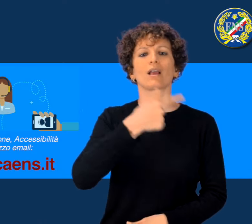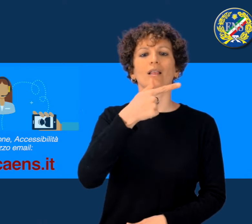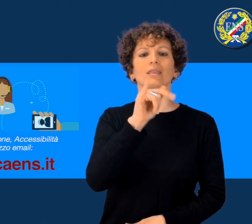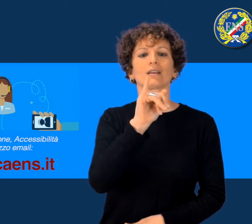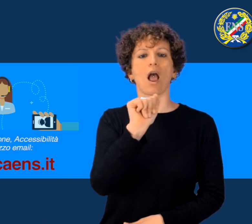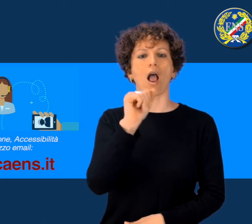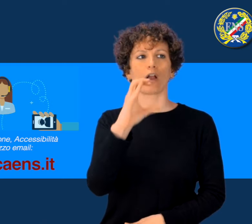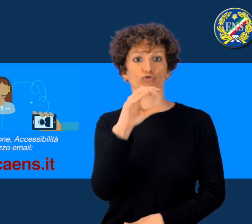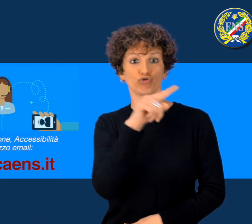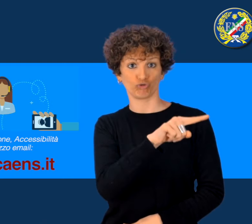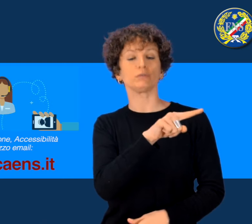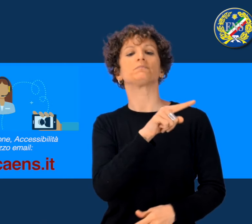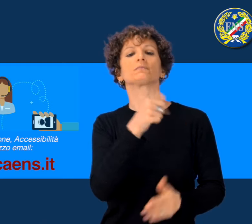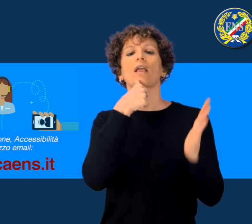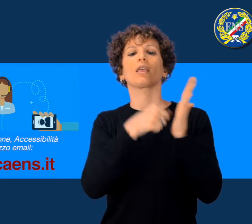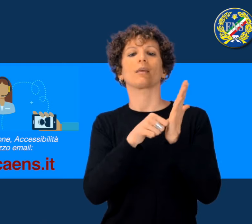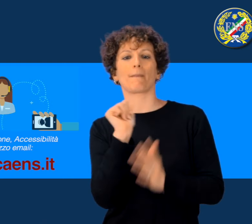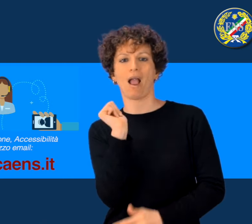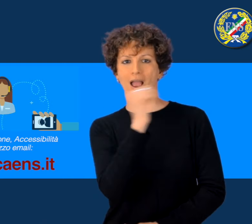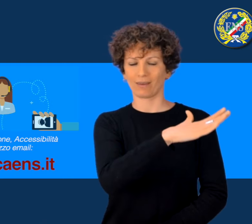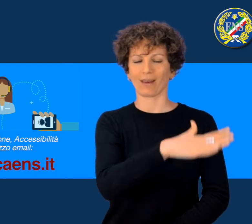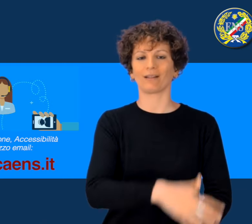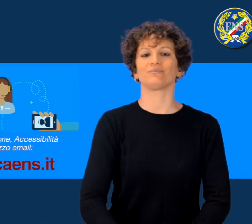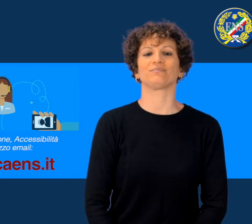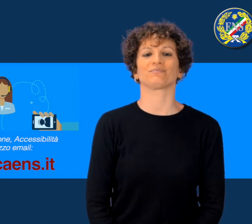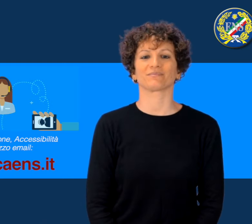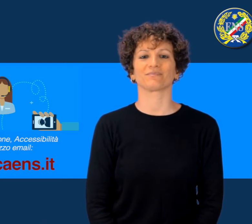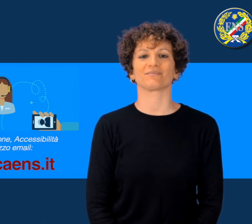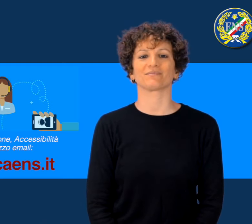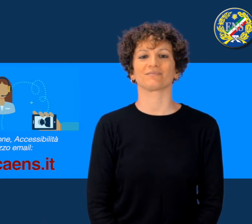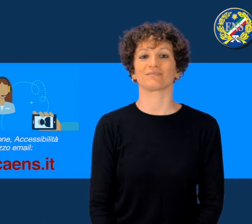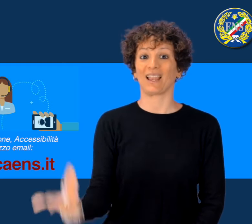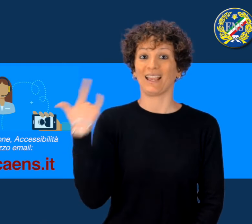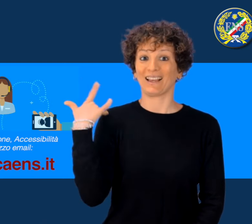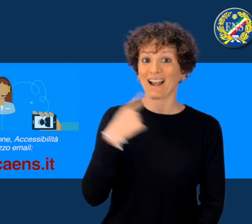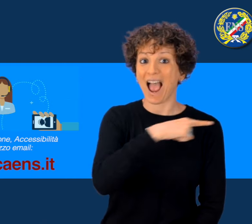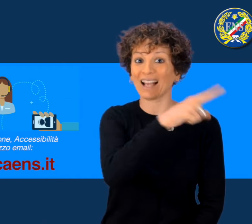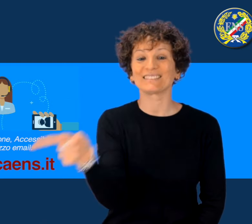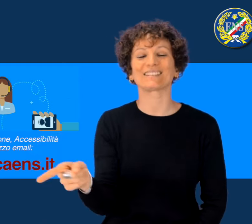all'indirizzo email: info@comunicaens.it Grazie